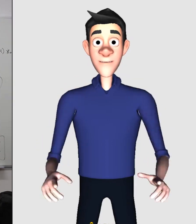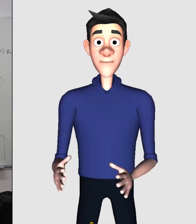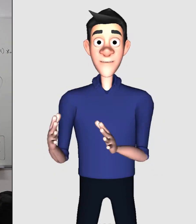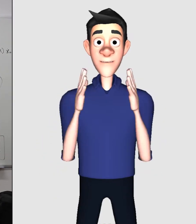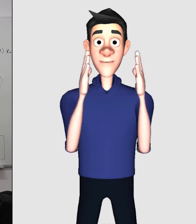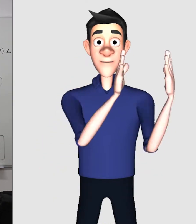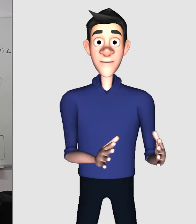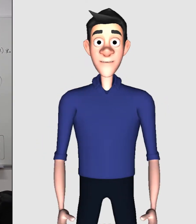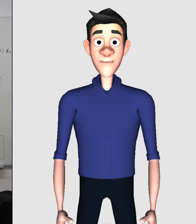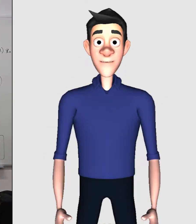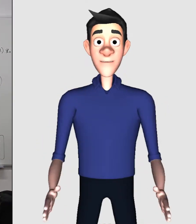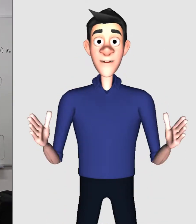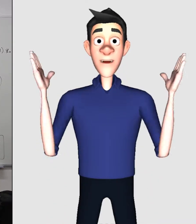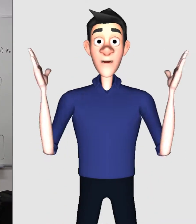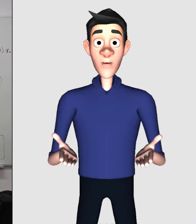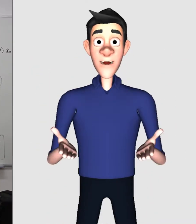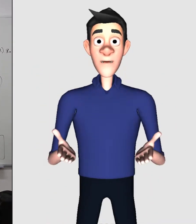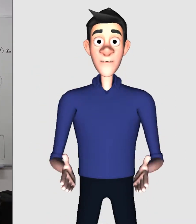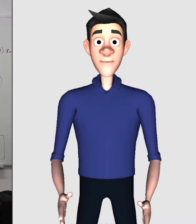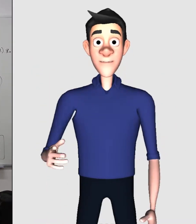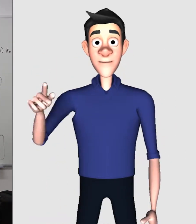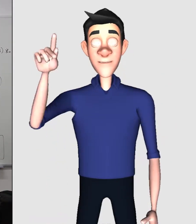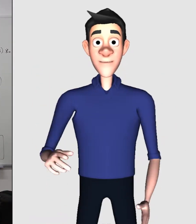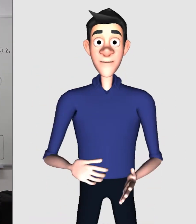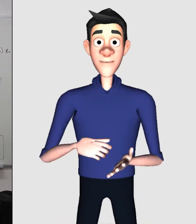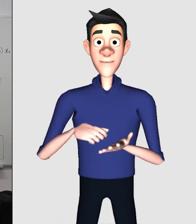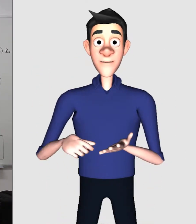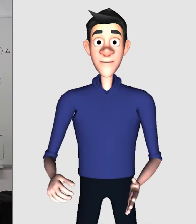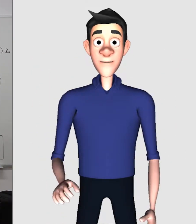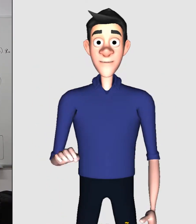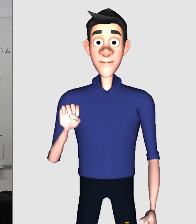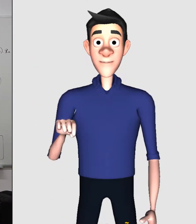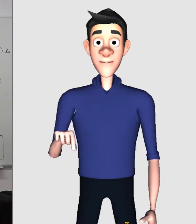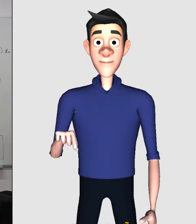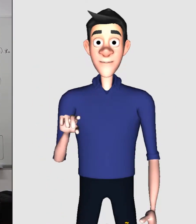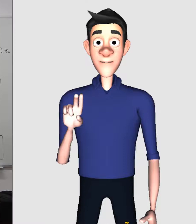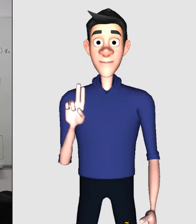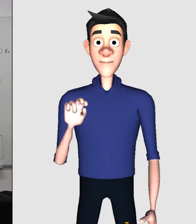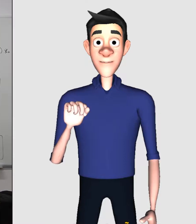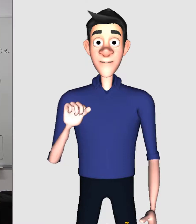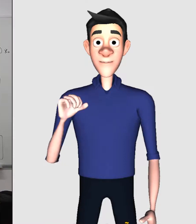Precisamos de três coisas, Ômega , a amplitude e ângulo de fase